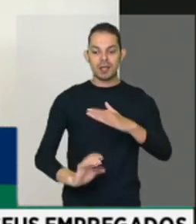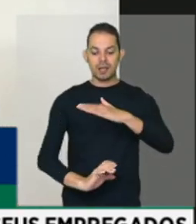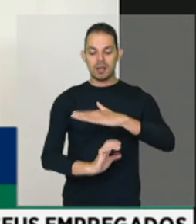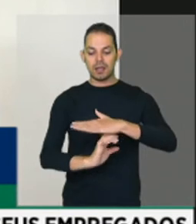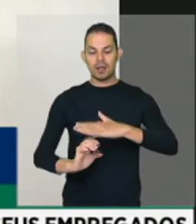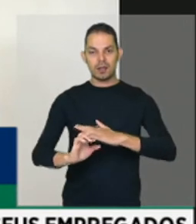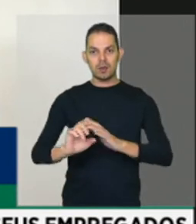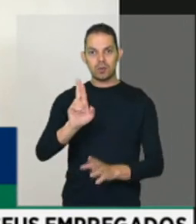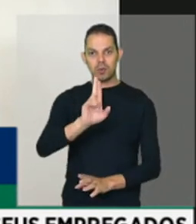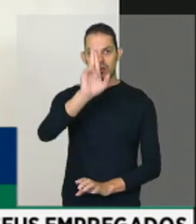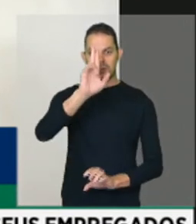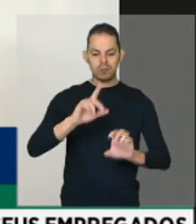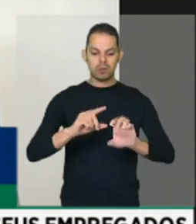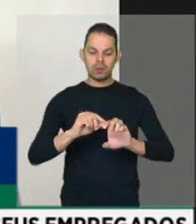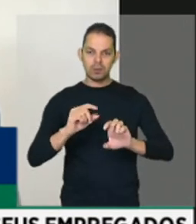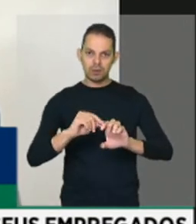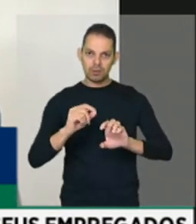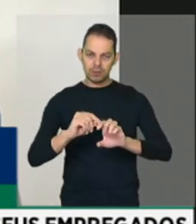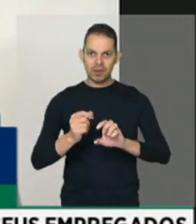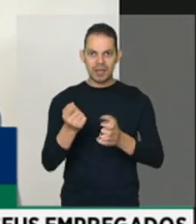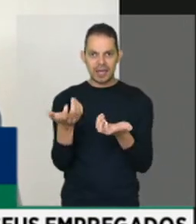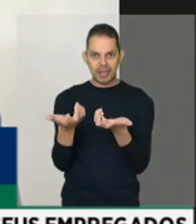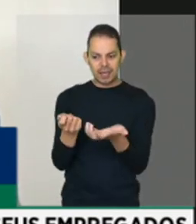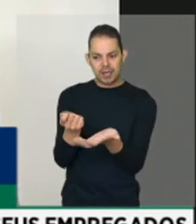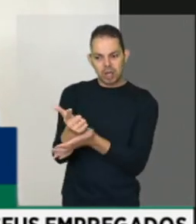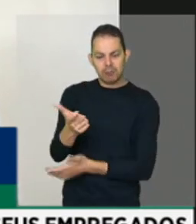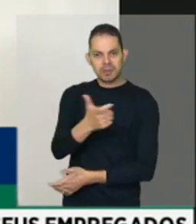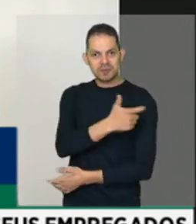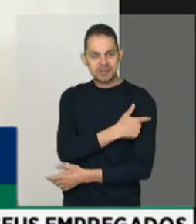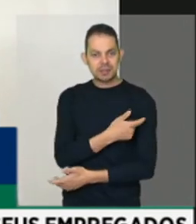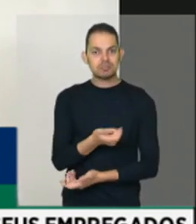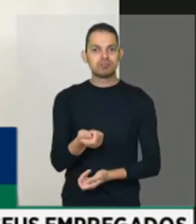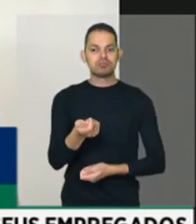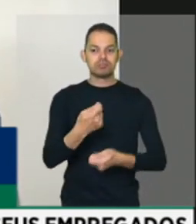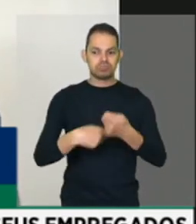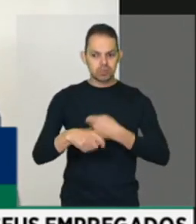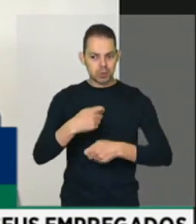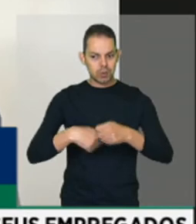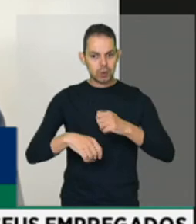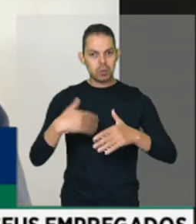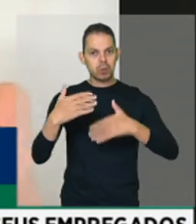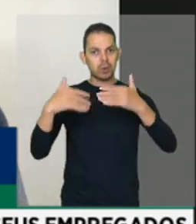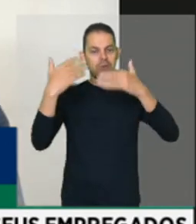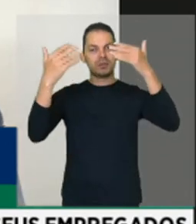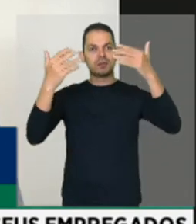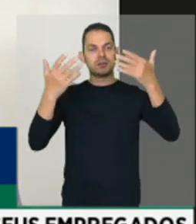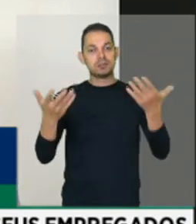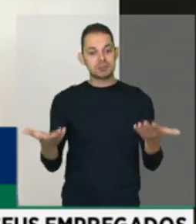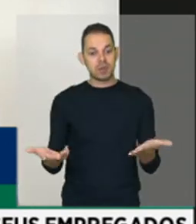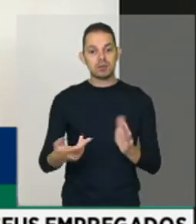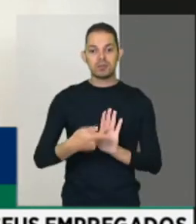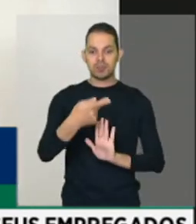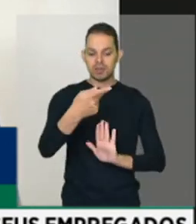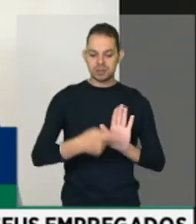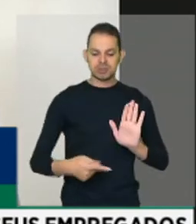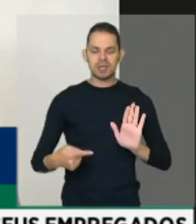VÃO PRESTAR UM GRANDE SERVIÇO PARA O PAÍS COLOCANDO A ECONOMIA PARA ANDAR. ENTÃO ESSE PROJETO É FUNDAMENTAL PARA NOSSA